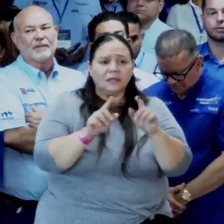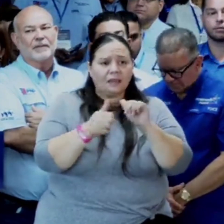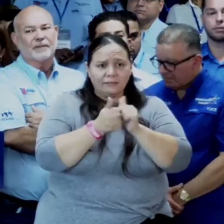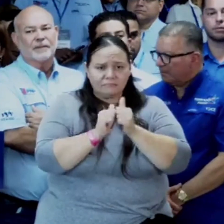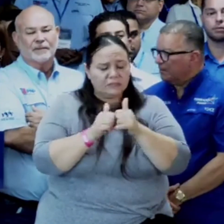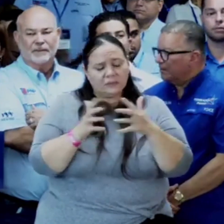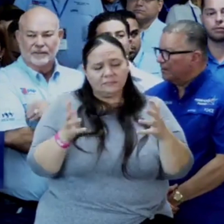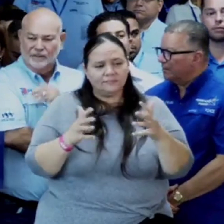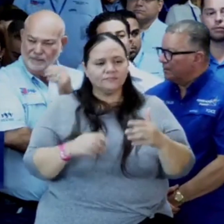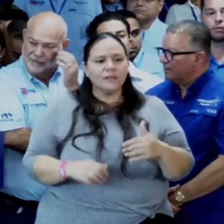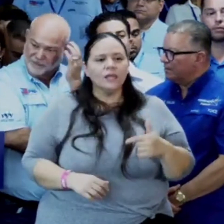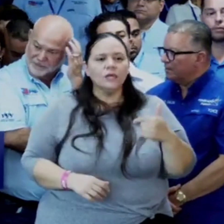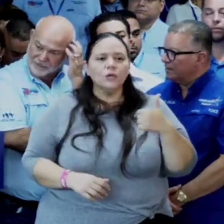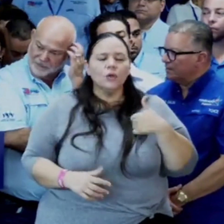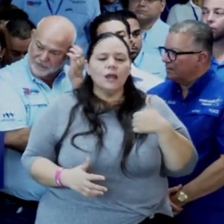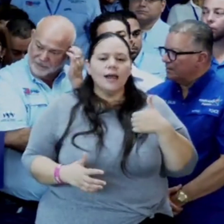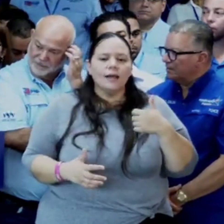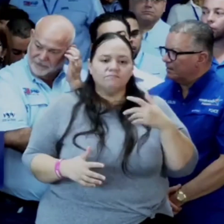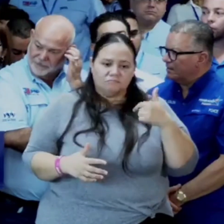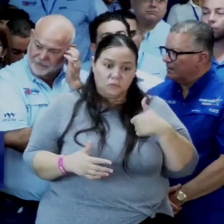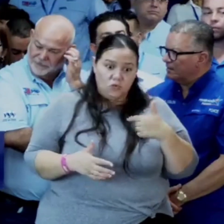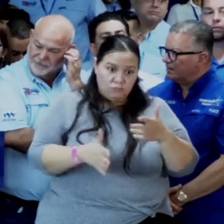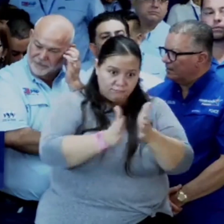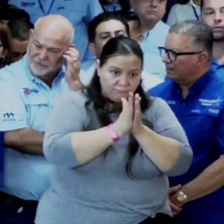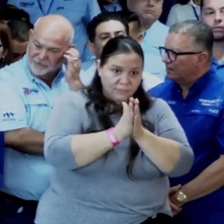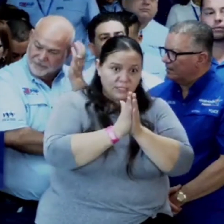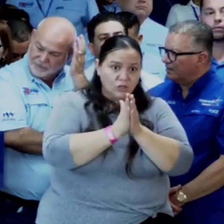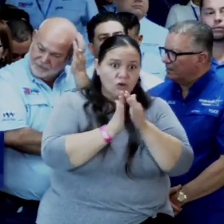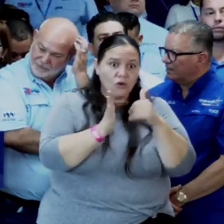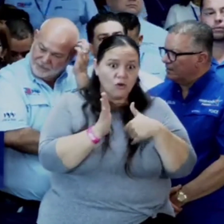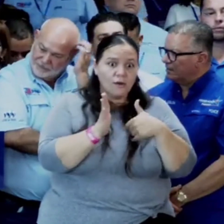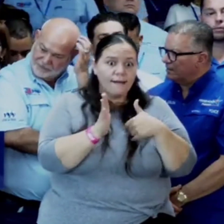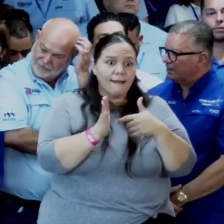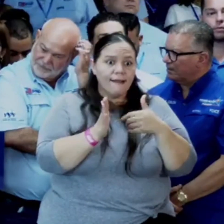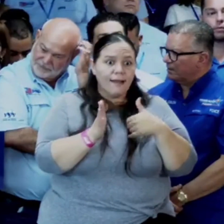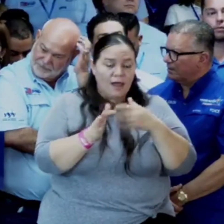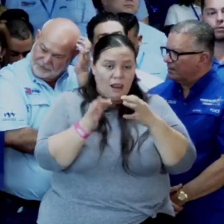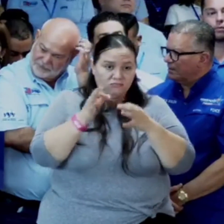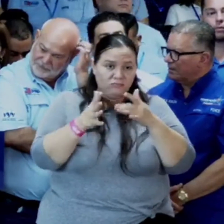votar yo sí le pido a las hestas del partido popular que si quieren que algo se haga que me